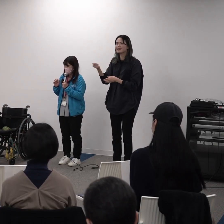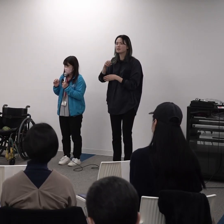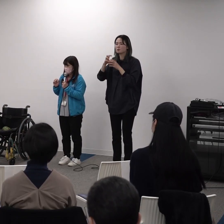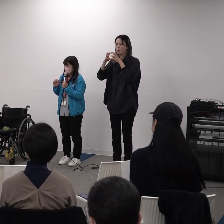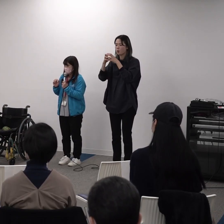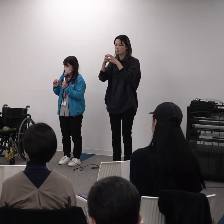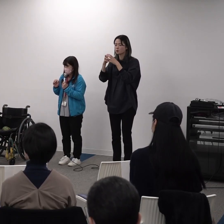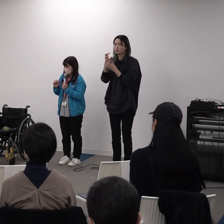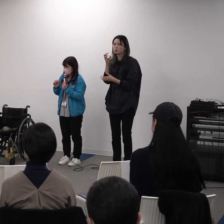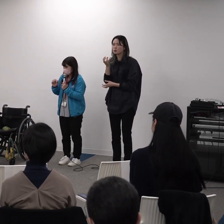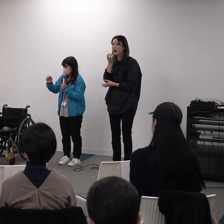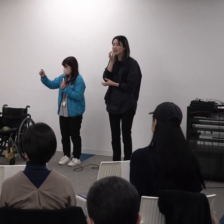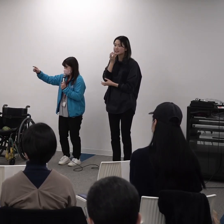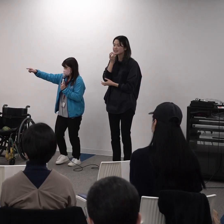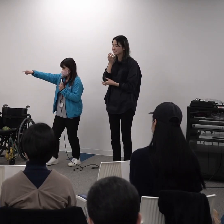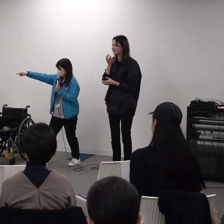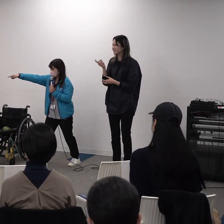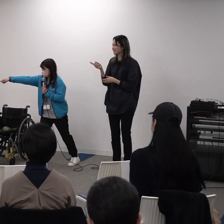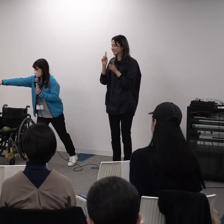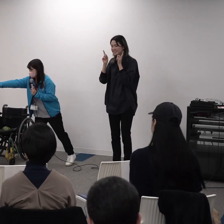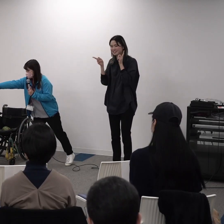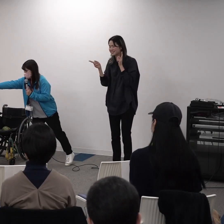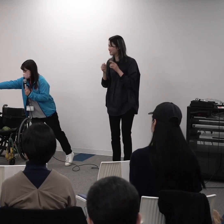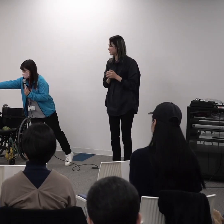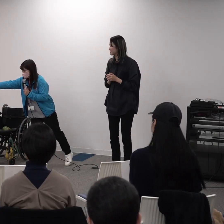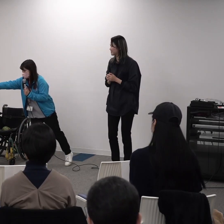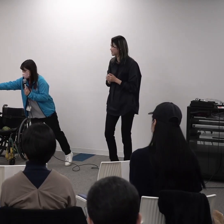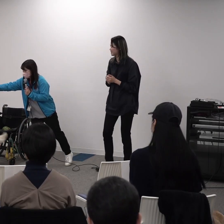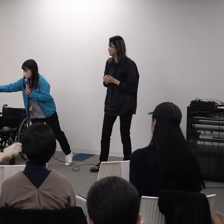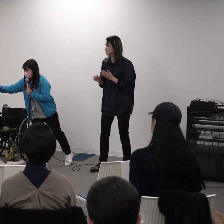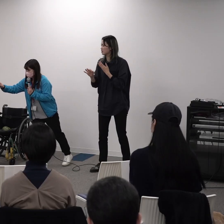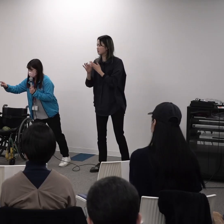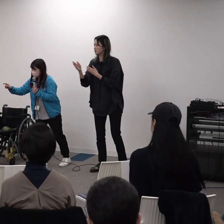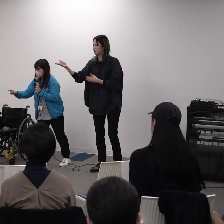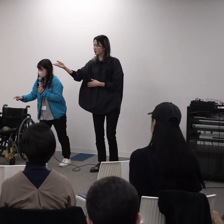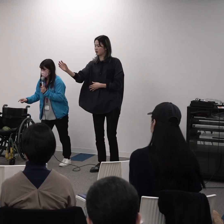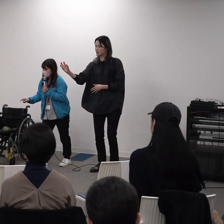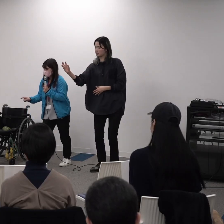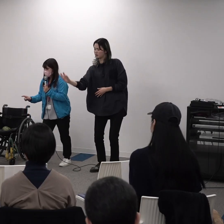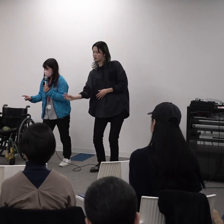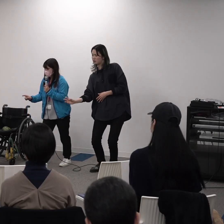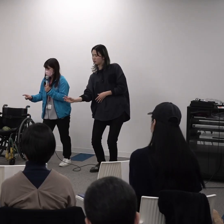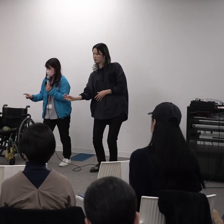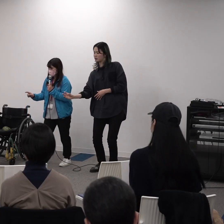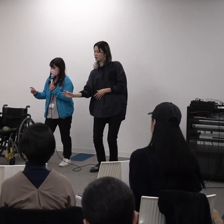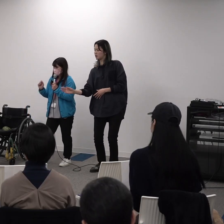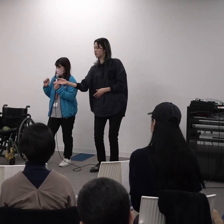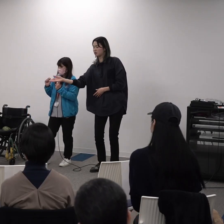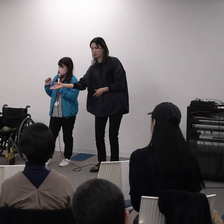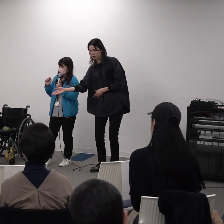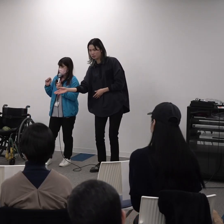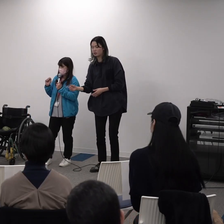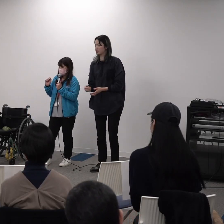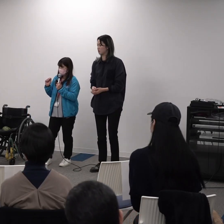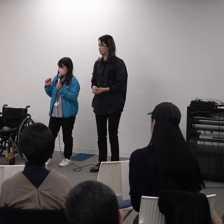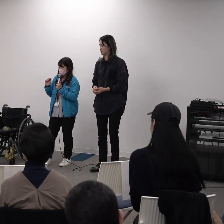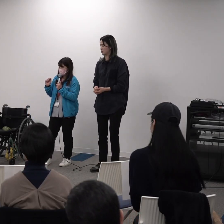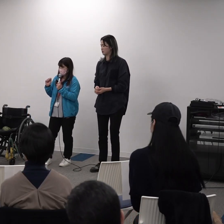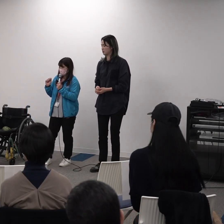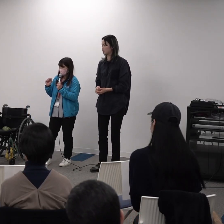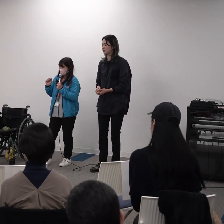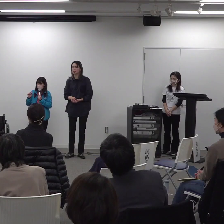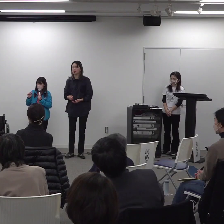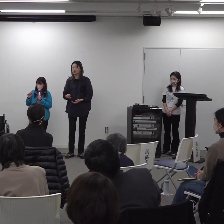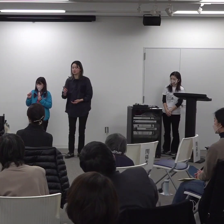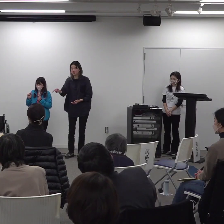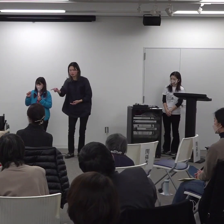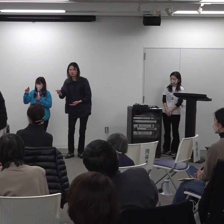例えば地面にテニスボールを 置きます 置いて人の指示があってから拾う